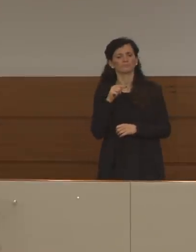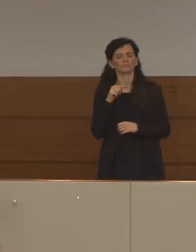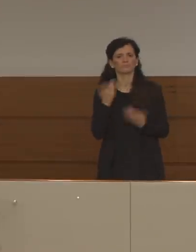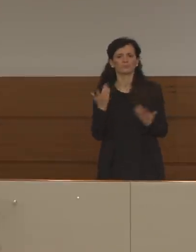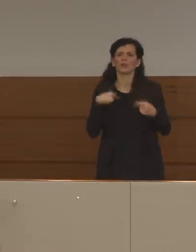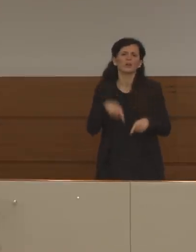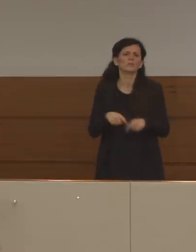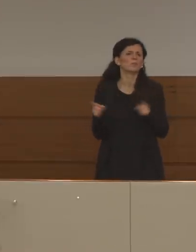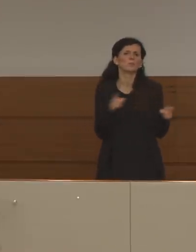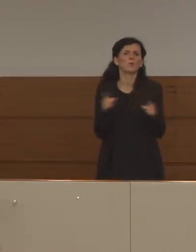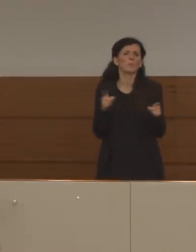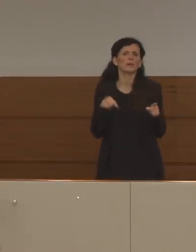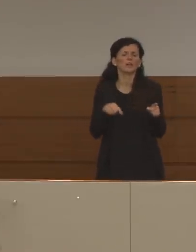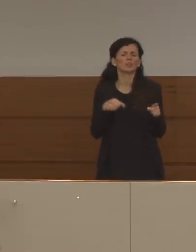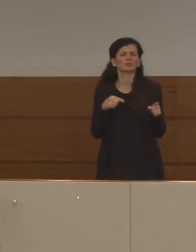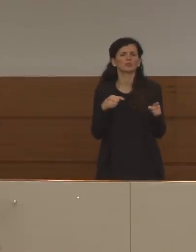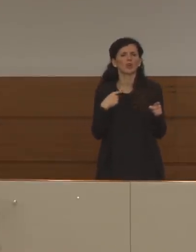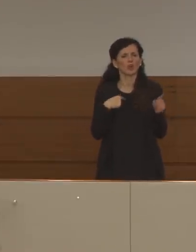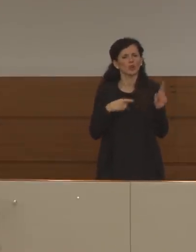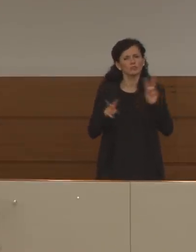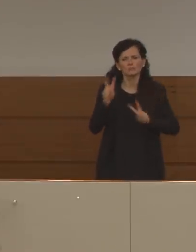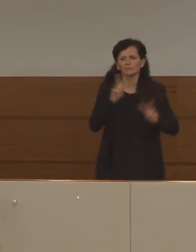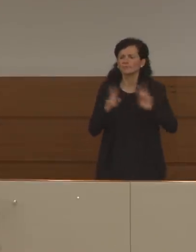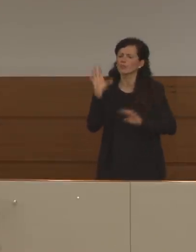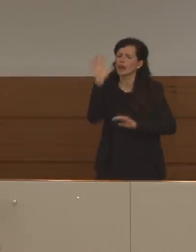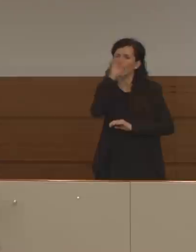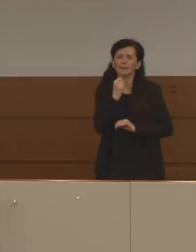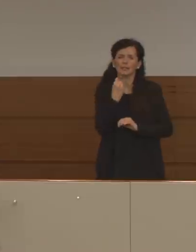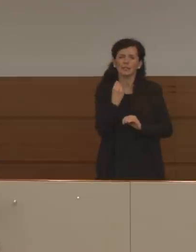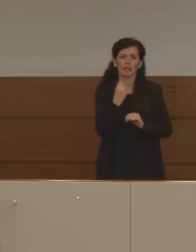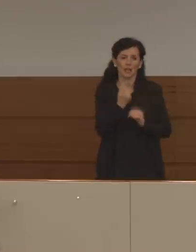stiamo cercando il coronavirus in tutti i casi anche per una gestione